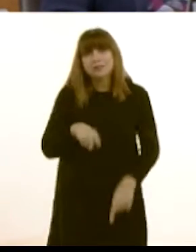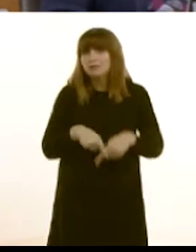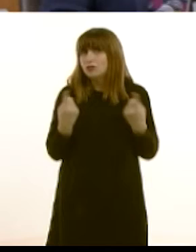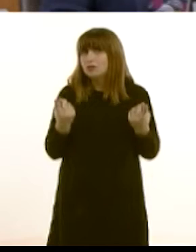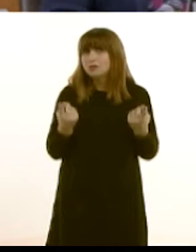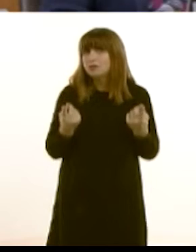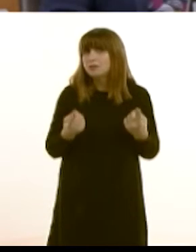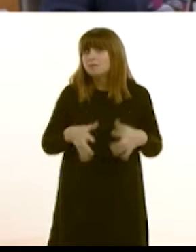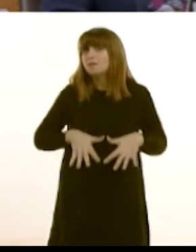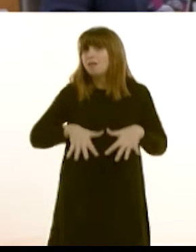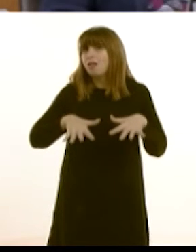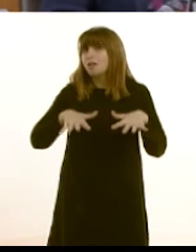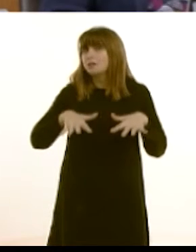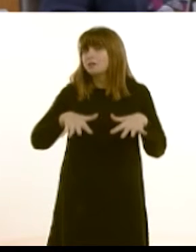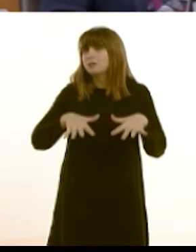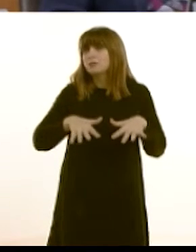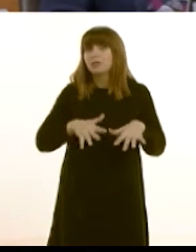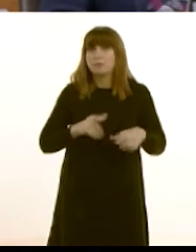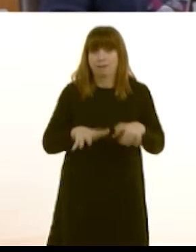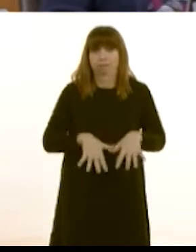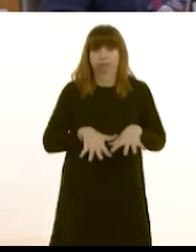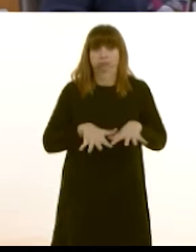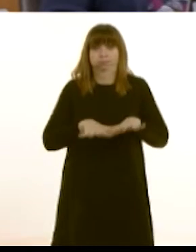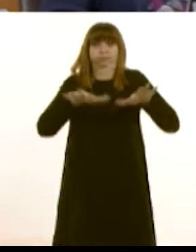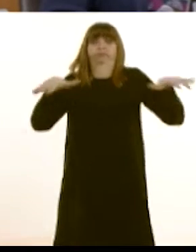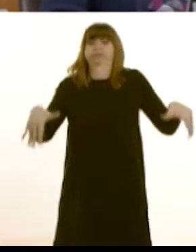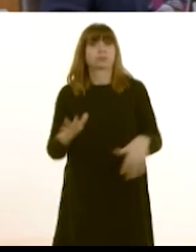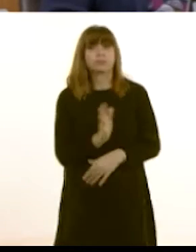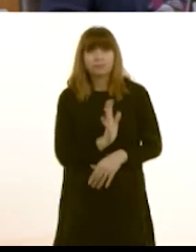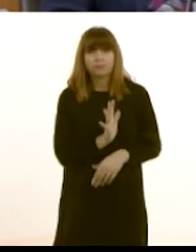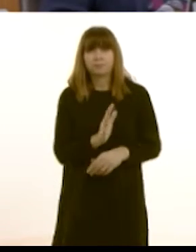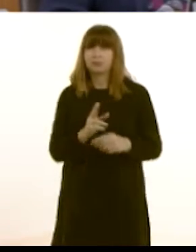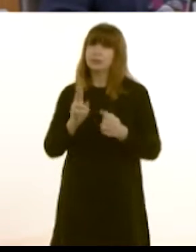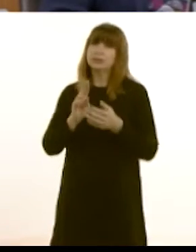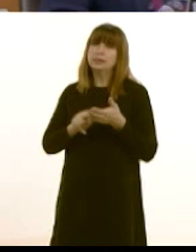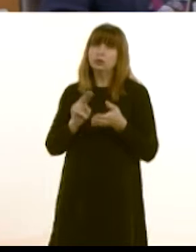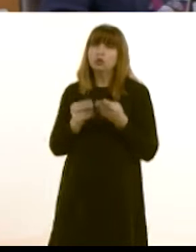Wedi dweud hynny, wrth gwrs, mae Cyfoeth Naturiol Cymru wastad yn asesu pa mor effeithiol ywír